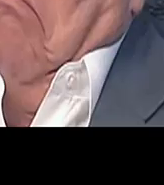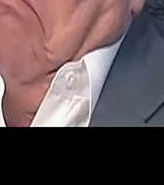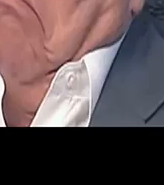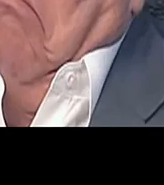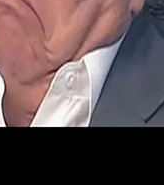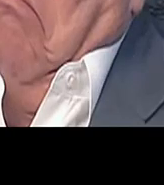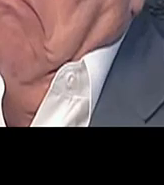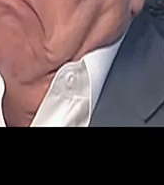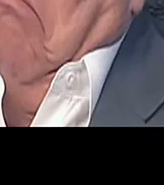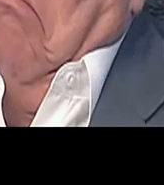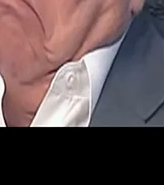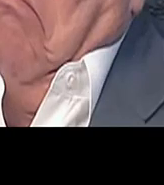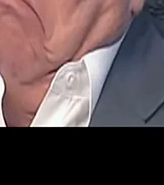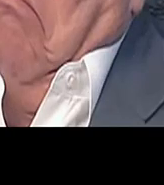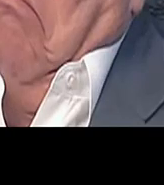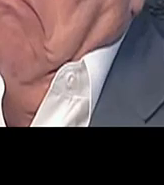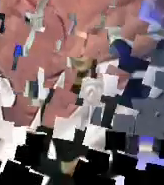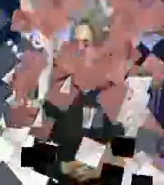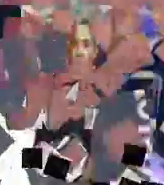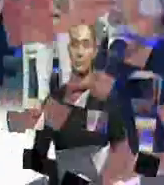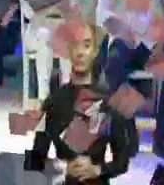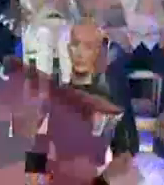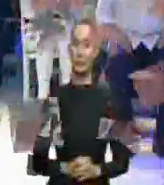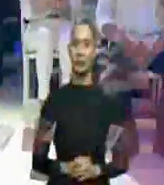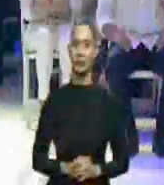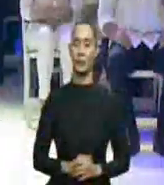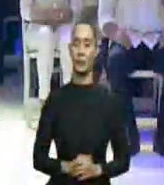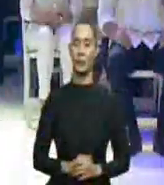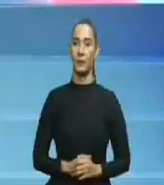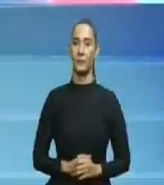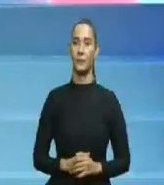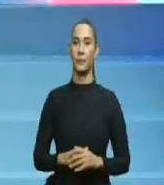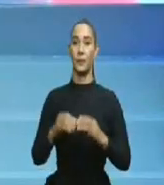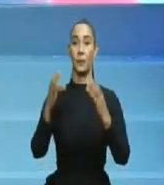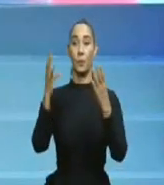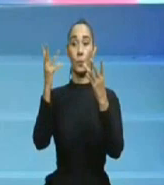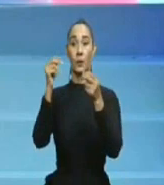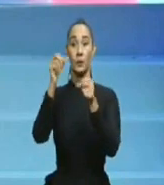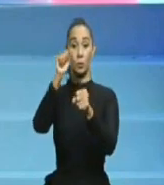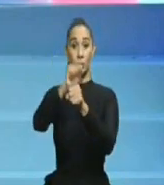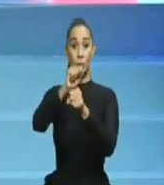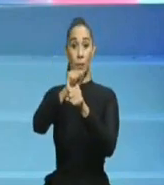expedientes, preparen No Ha Lugar o ayuden a escapar delincuentes, como fueron los casos